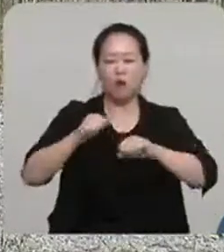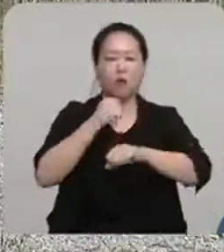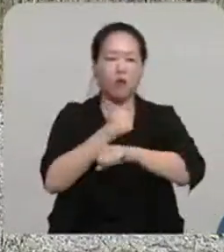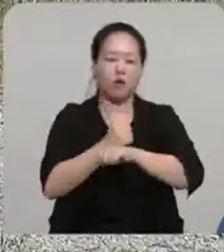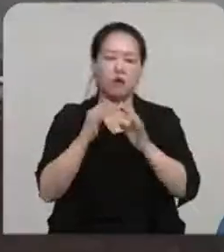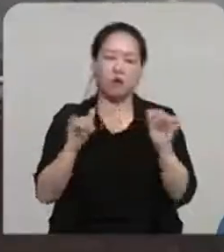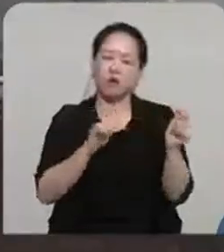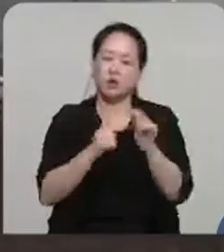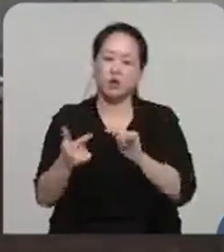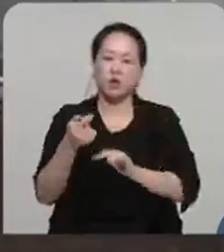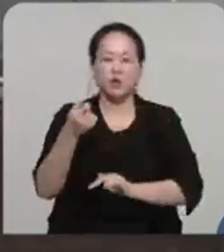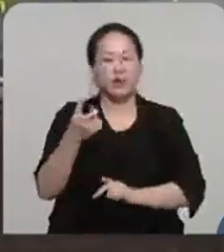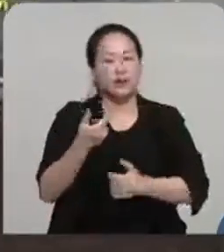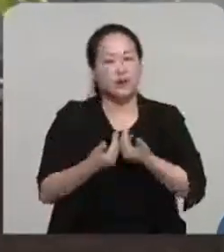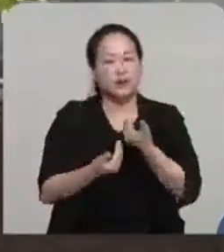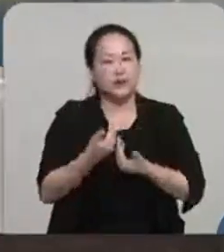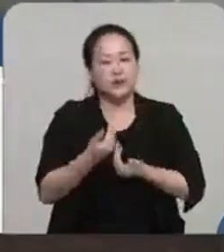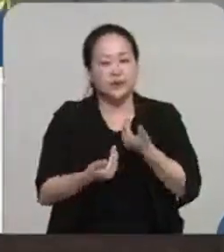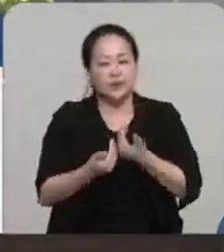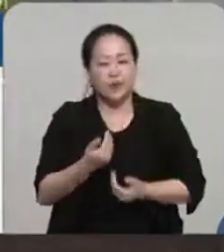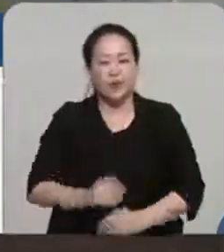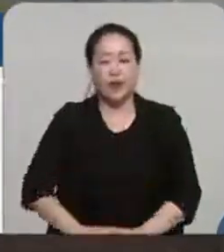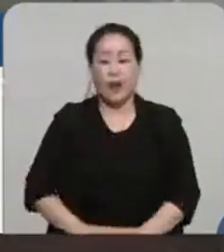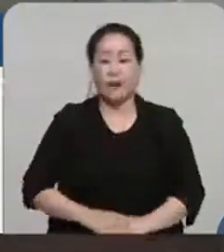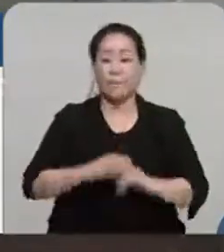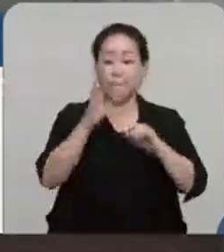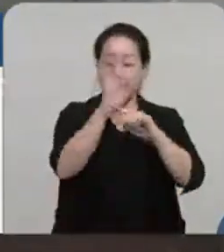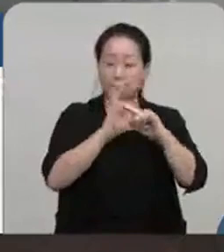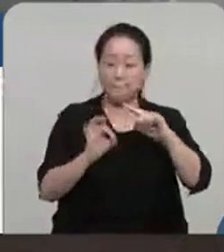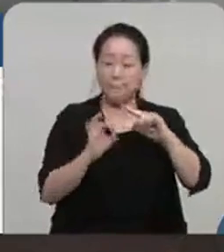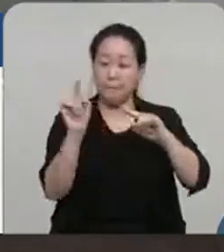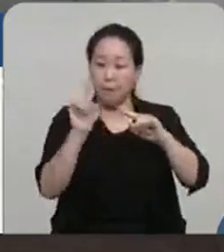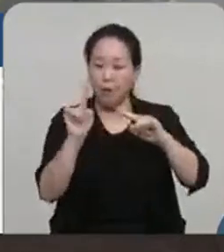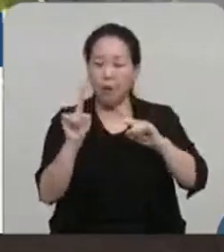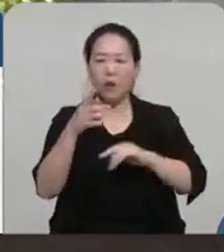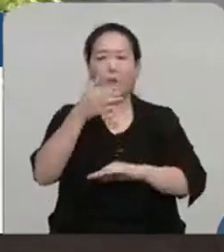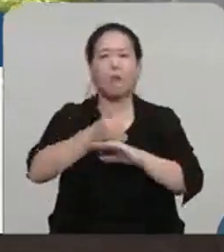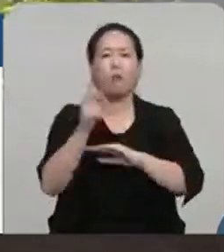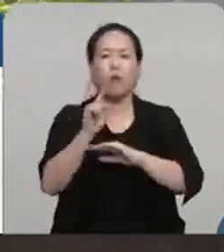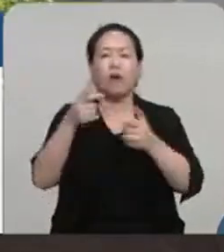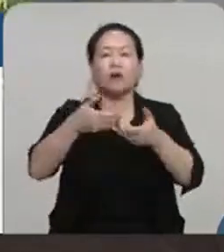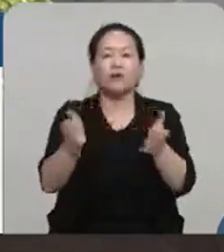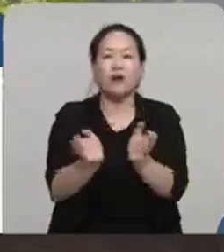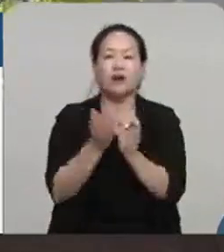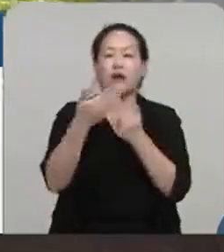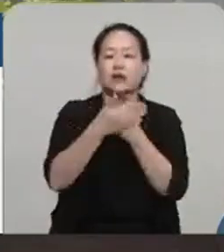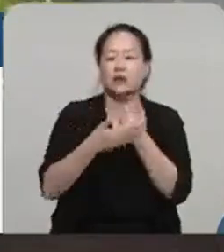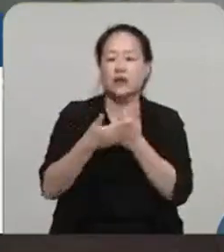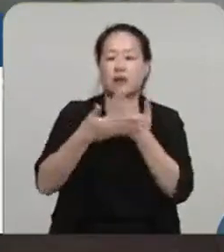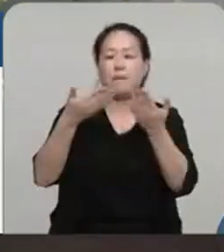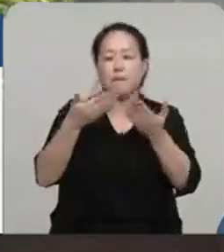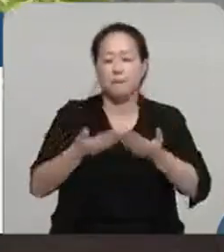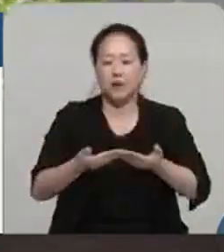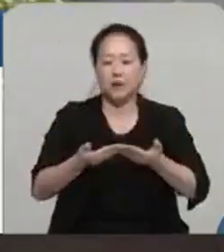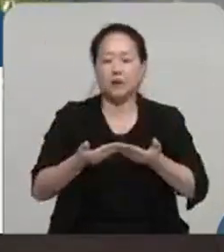이덕춘/변호사/민주당 총선 입지 자 : 비례는 결국 당의 은혜를 입 어서 의원이된 사람인데 다시 기득권 지역인 호남 경선에 참여한다는